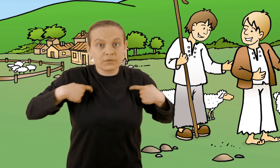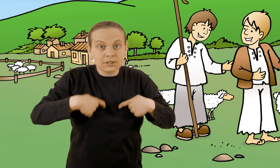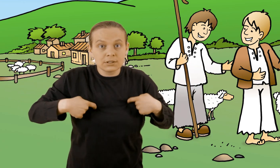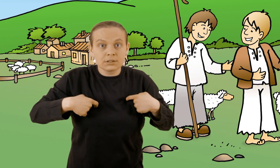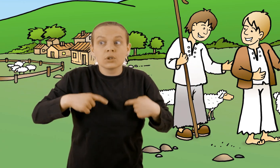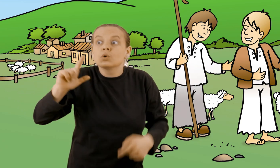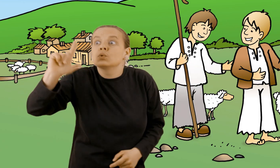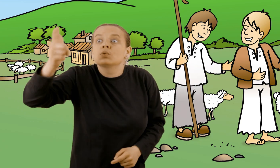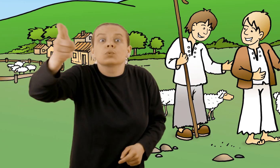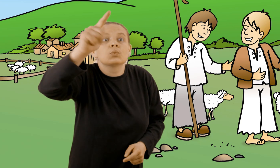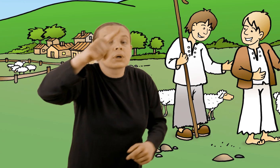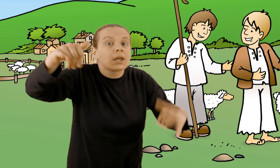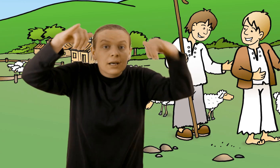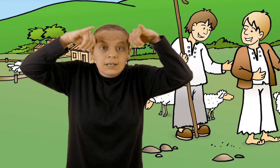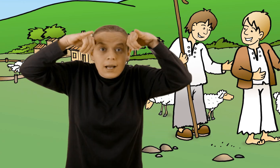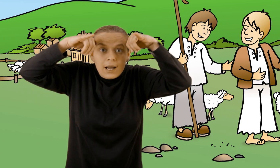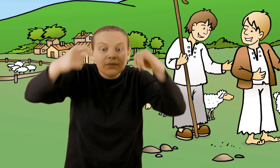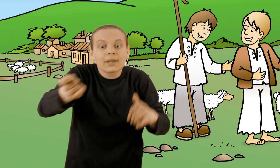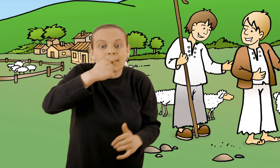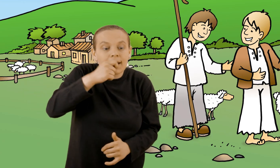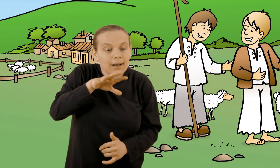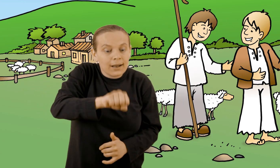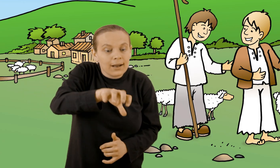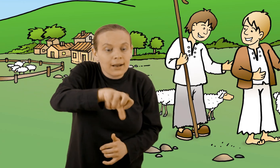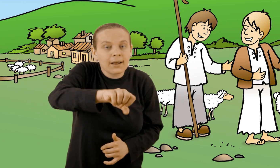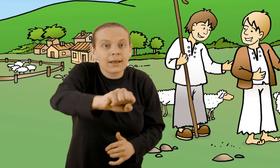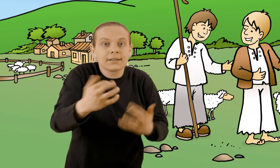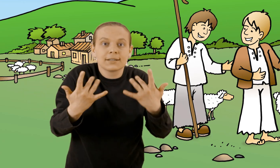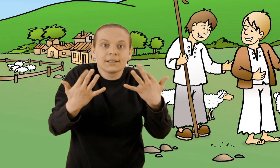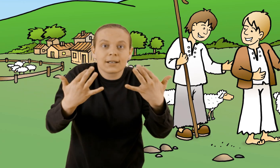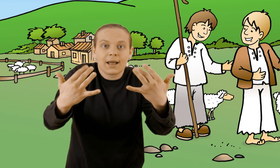i druge stoke na ispašu.